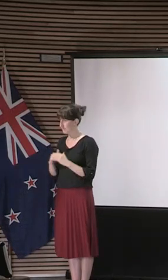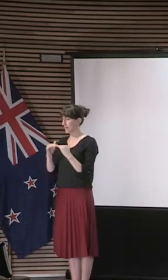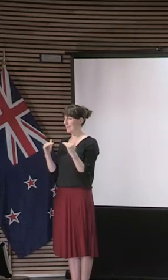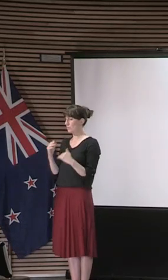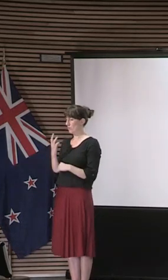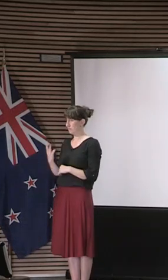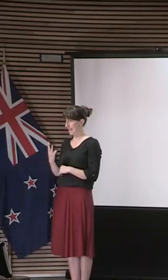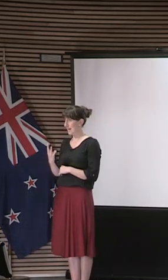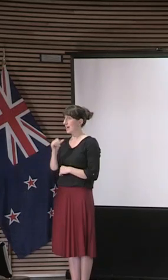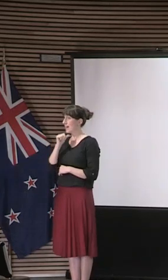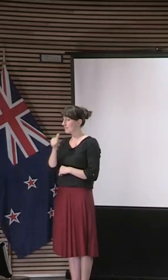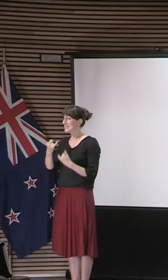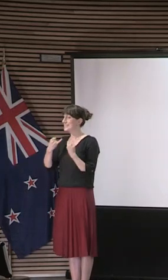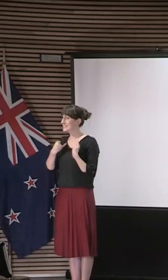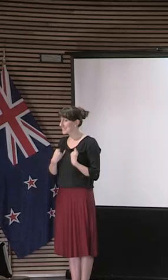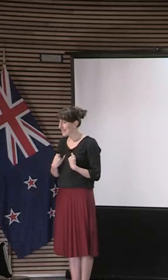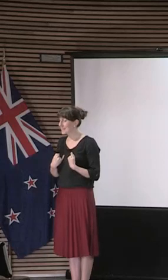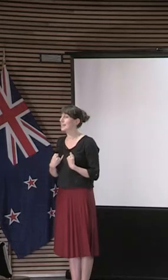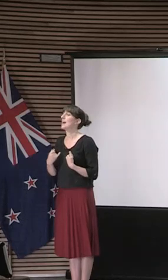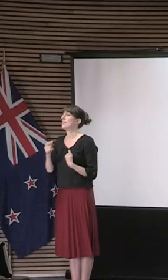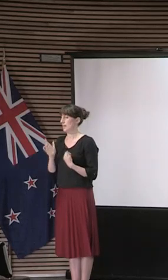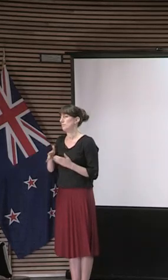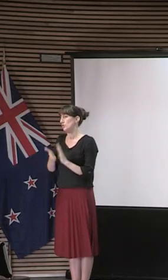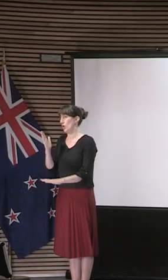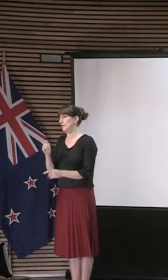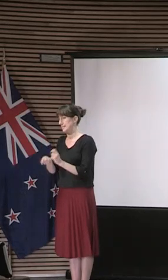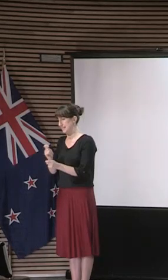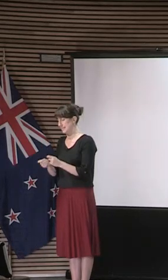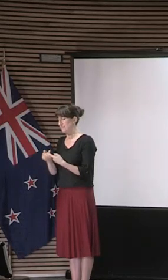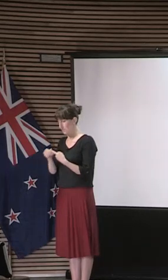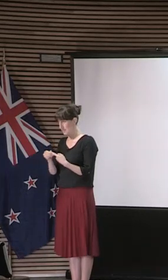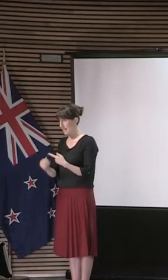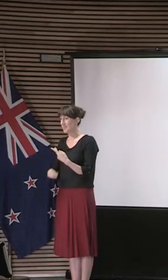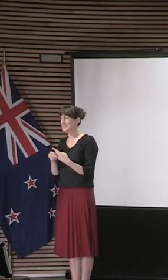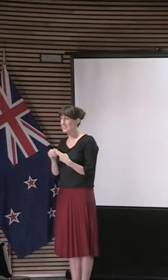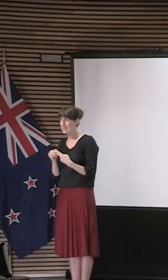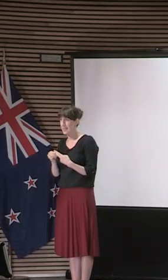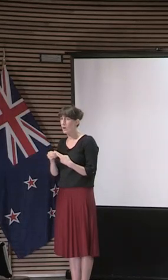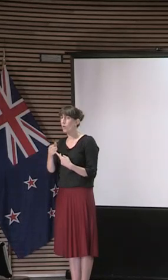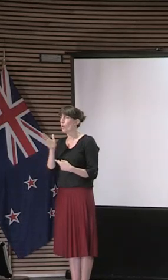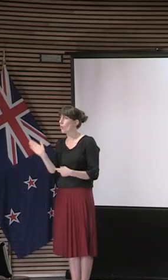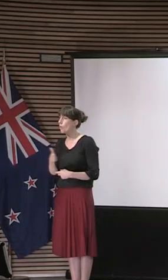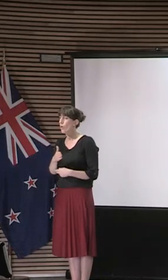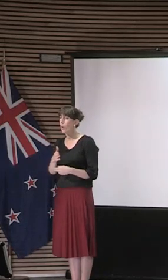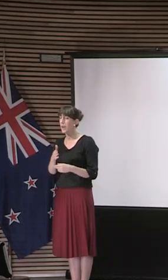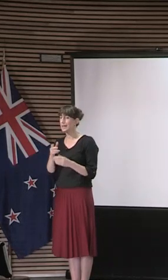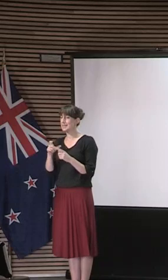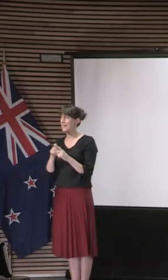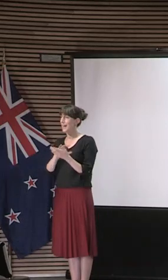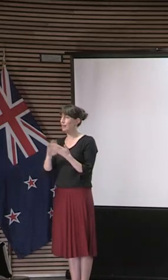He aha te mea mo te whakamatautau tupurangi ka puta i tenei wiki, a ki te whai hua tatou i te kaha ake o te kaha ki te whakamatautau? DR ASHLEY No reira ko te kaupapa matua mo te